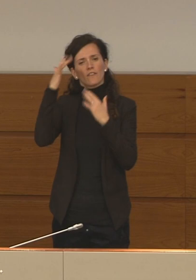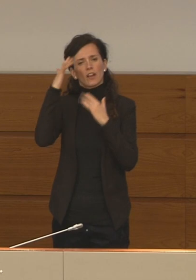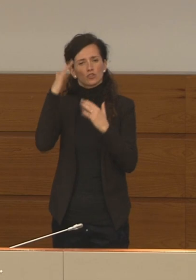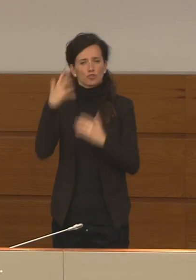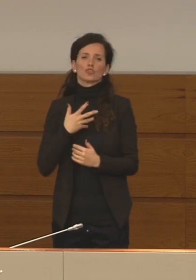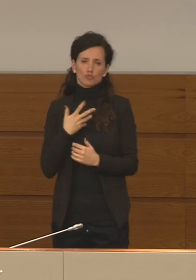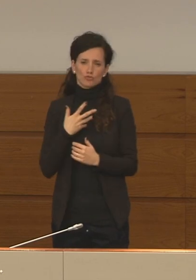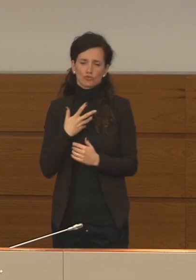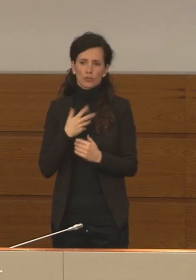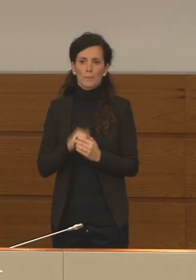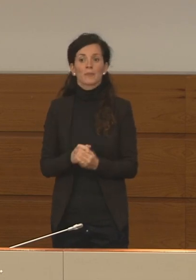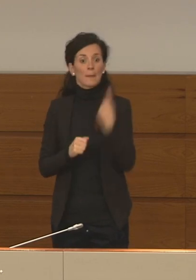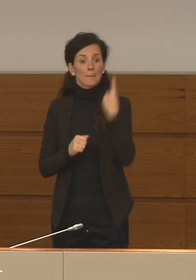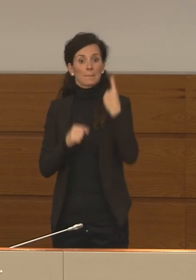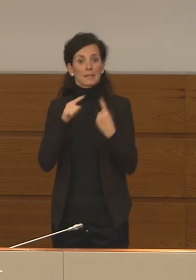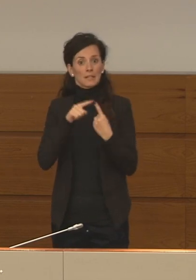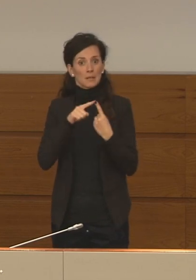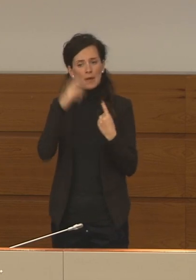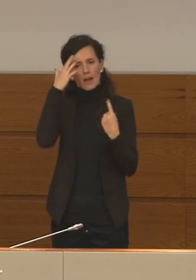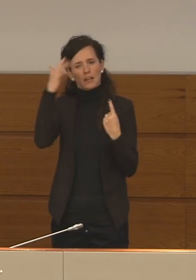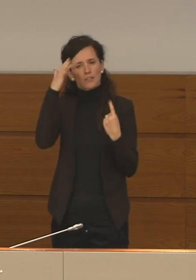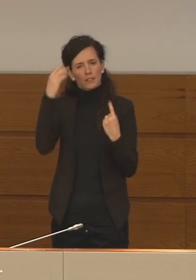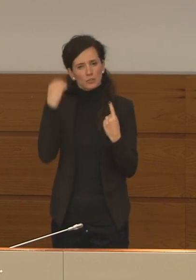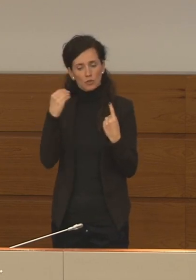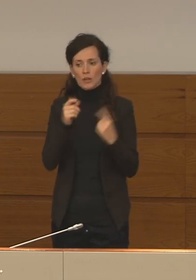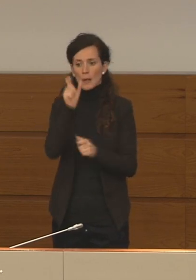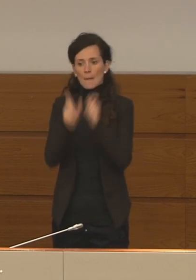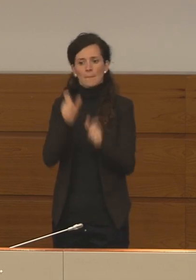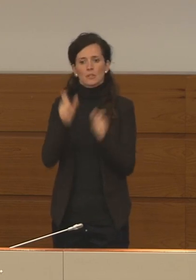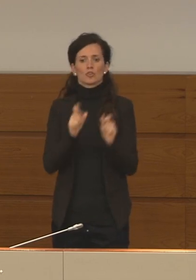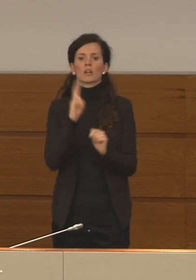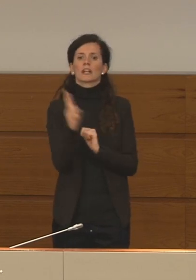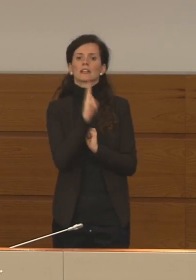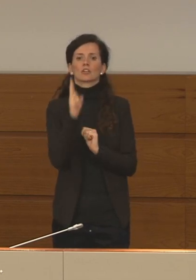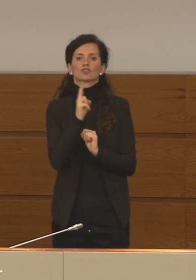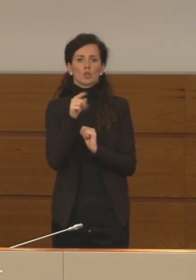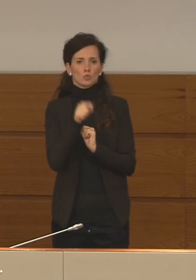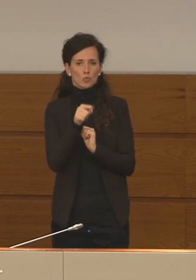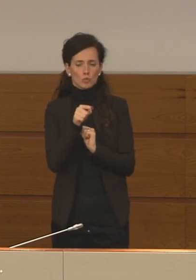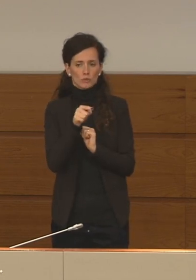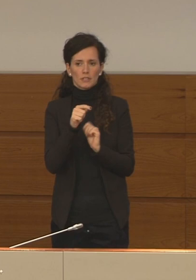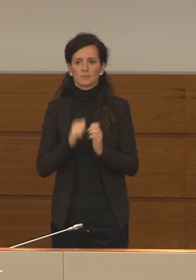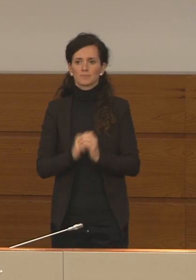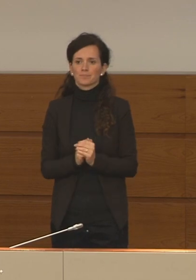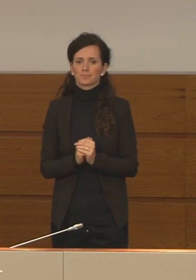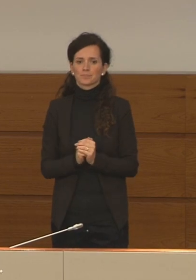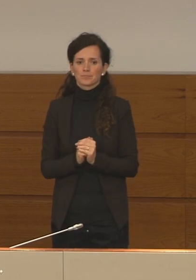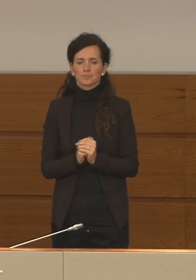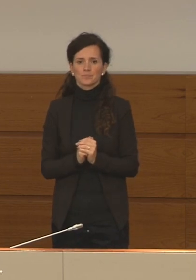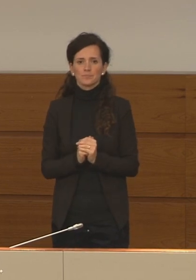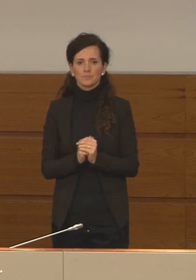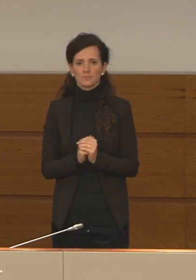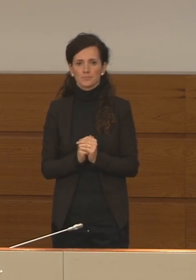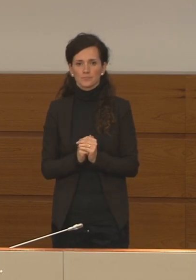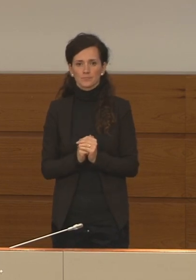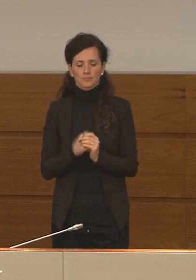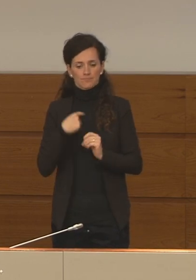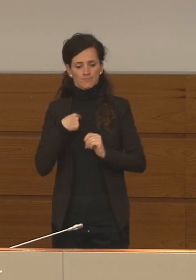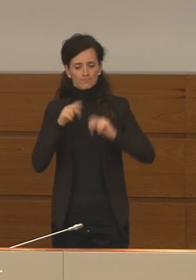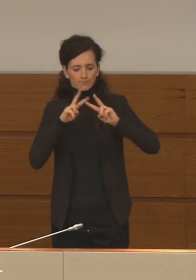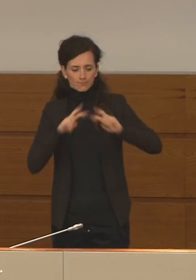la prima riflessione è sulla mortalità, le analisi che stiamo conducendo